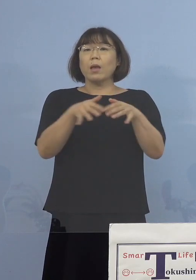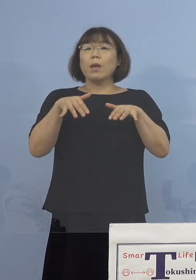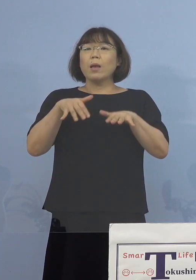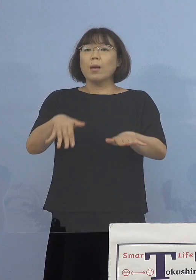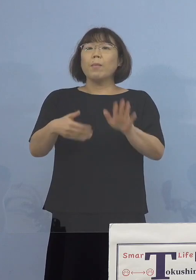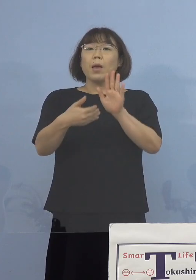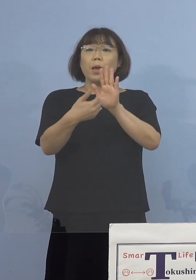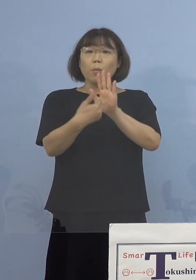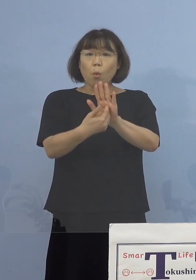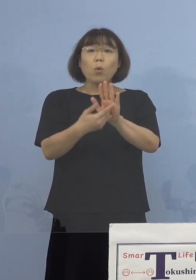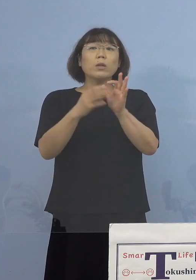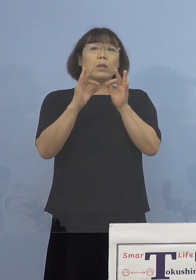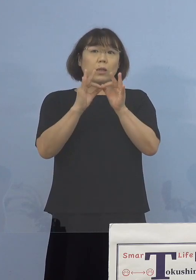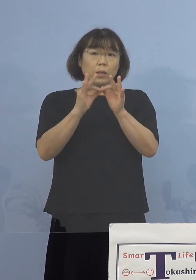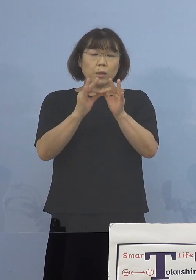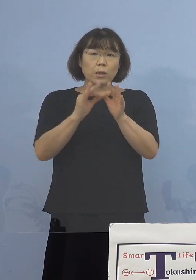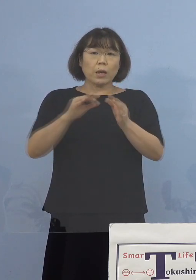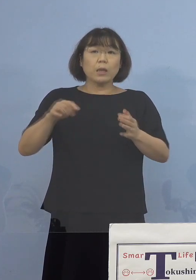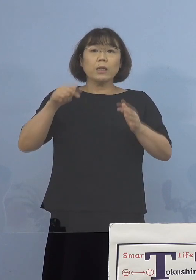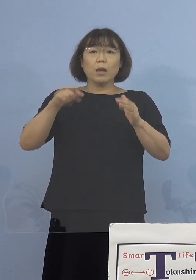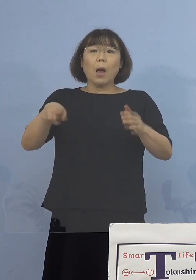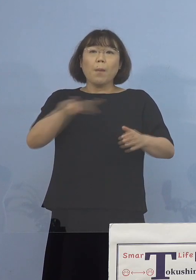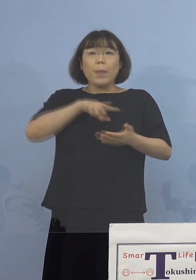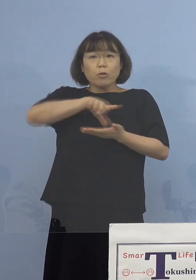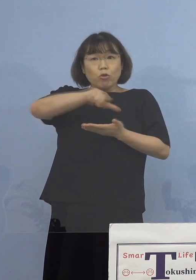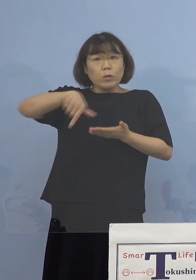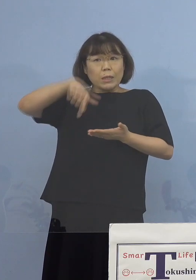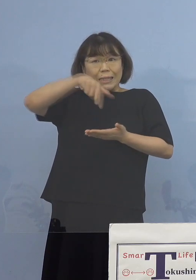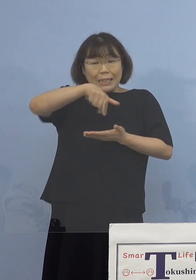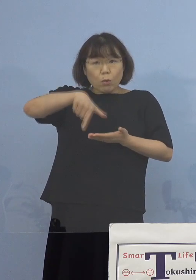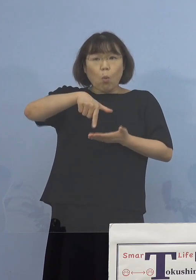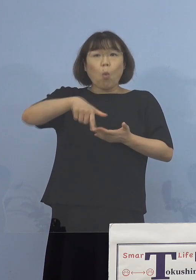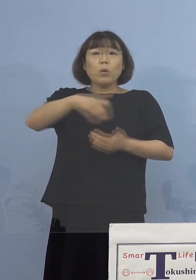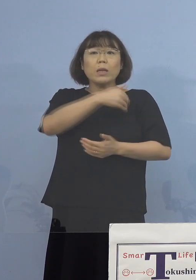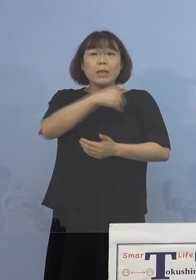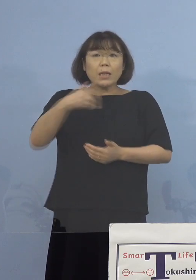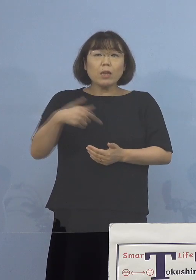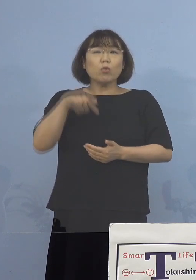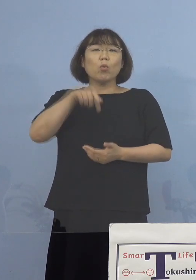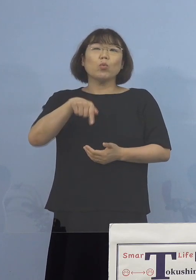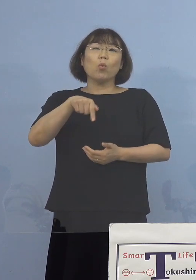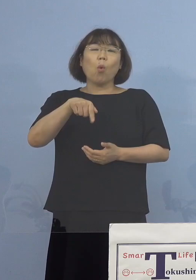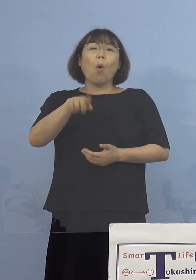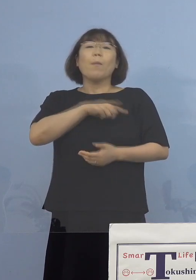まず地方で出来ること、これらを全てを